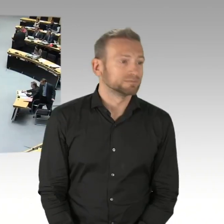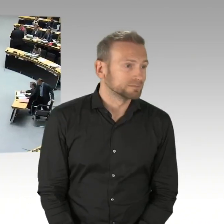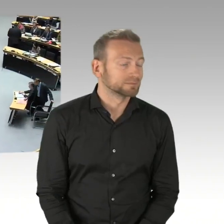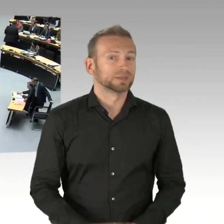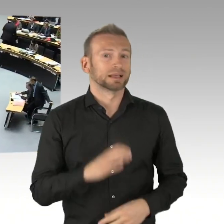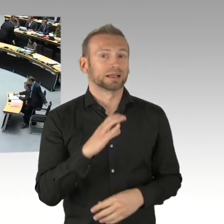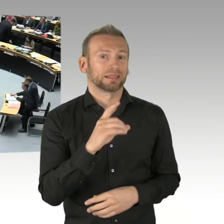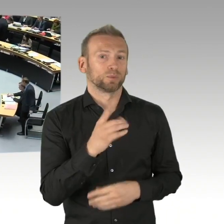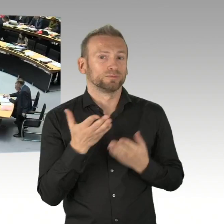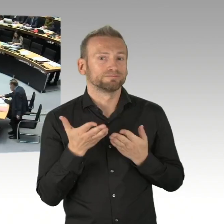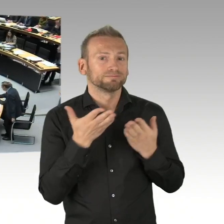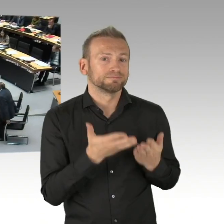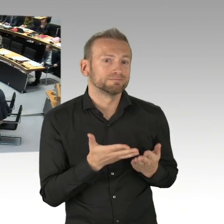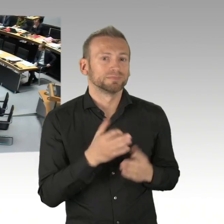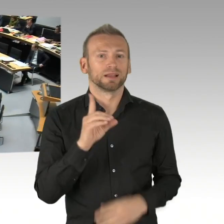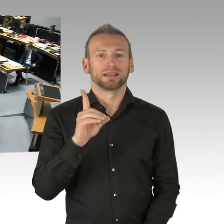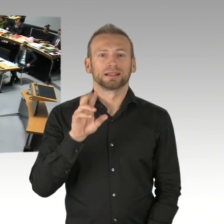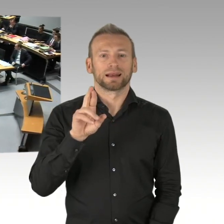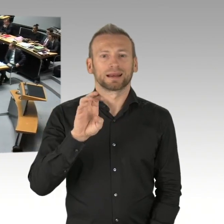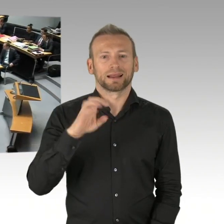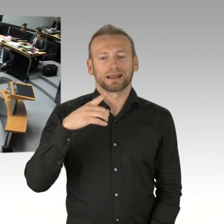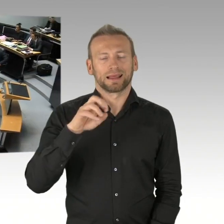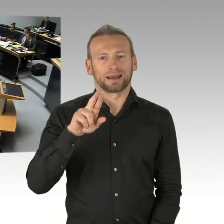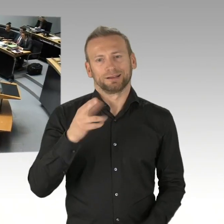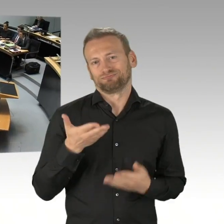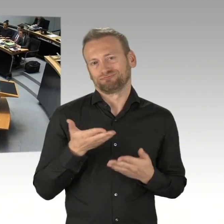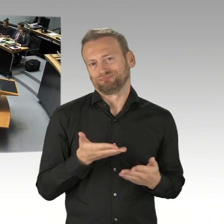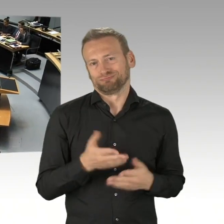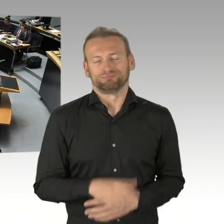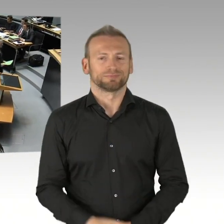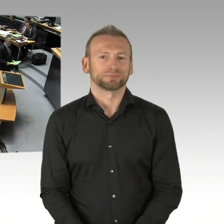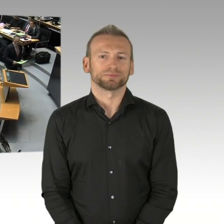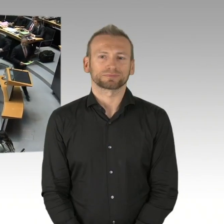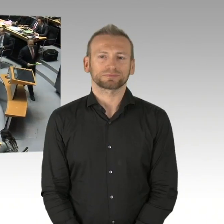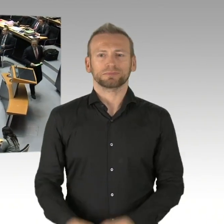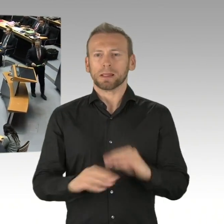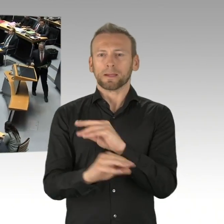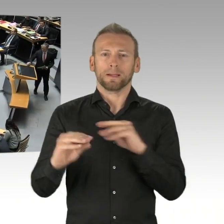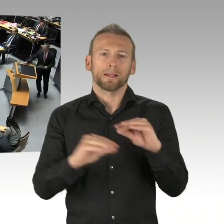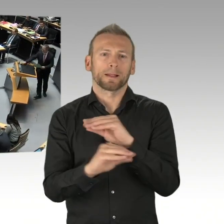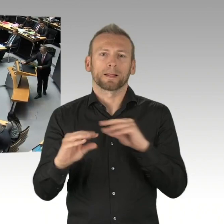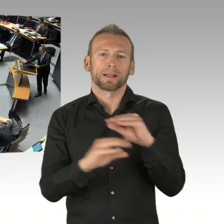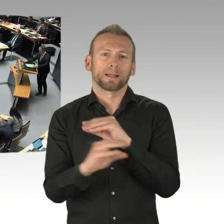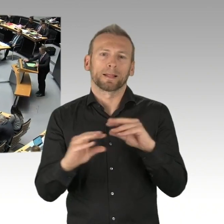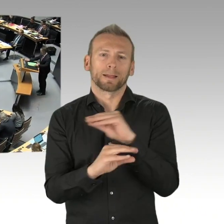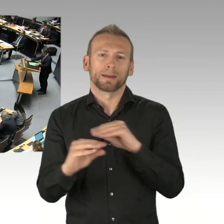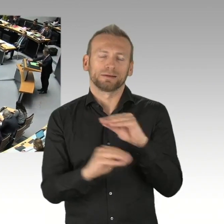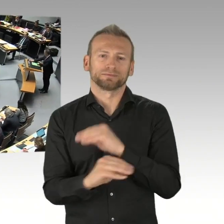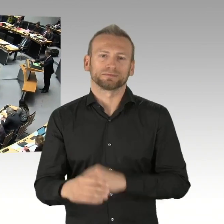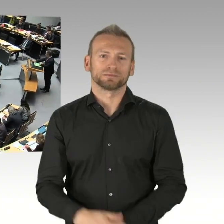(Zwischenrufe) Herr Wansner, dafür rufe ich Sie zur Ordnung.